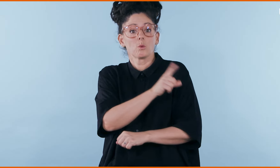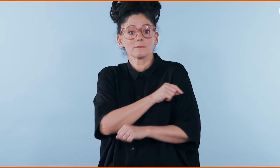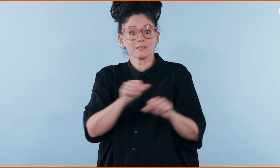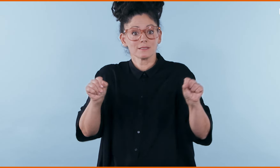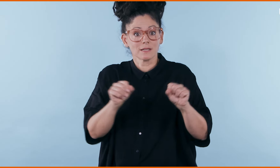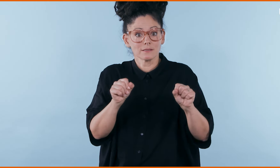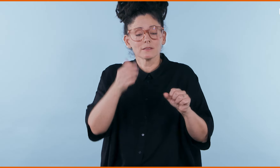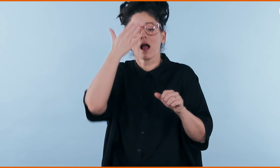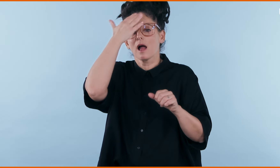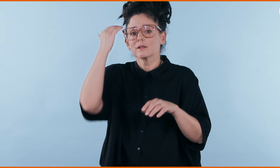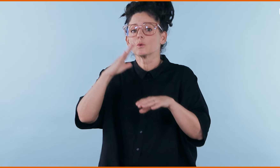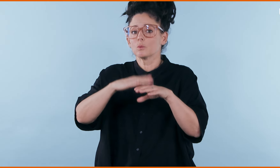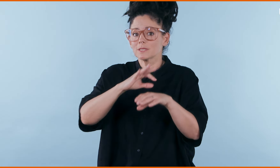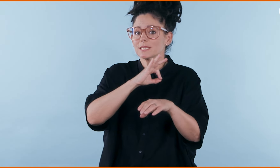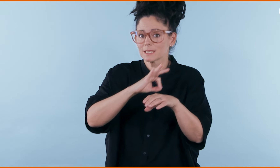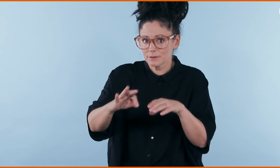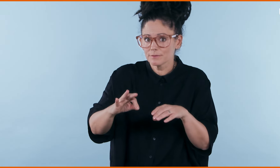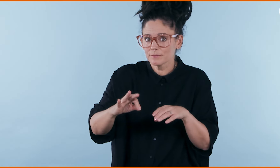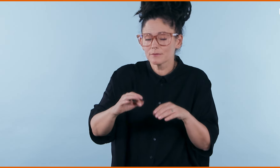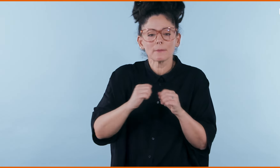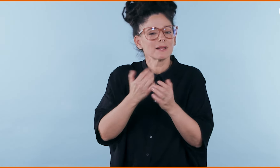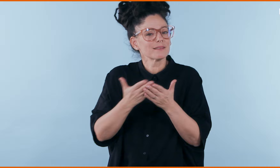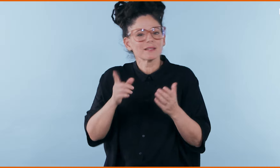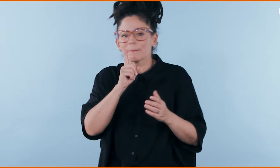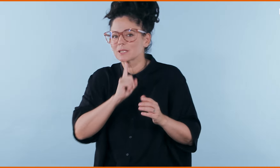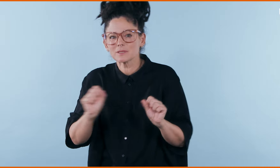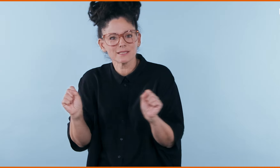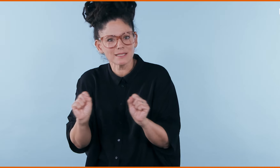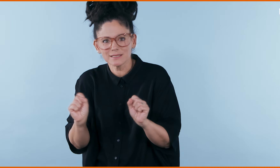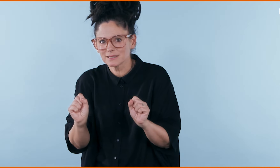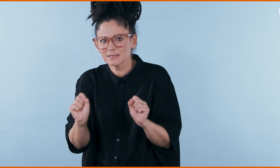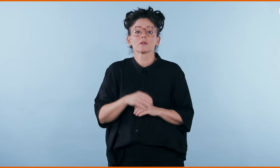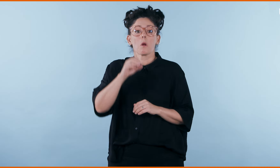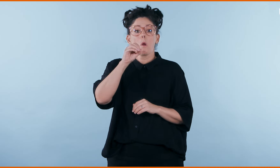Utmattningsstress kan man bli sjukskriven för- men inte för minoritetsstress.